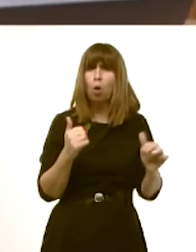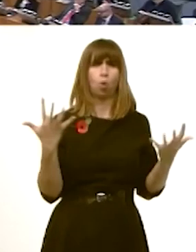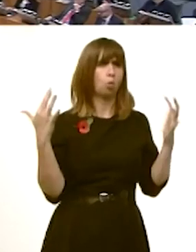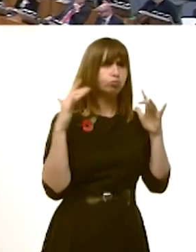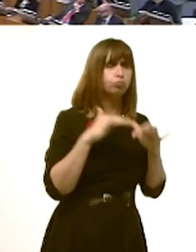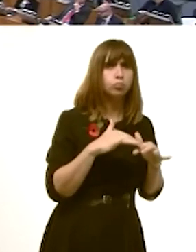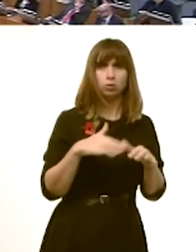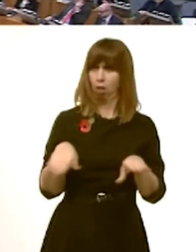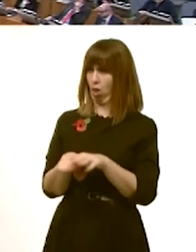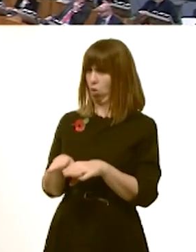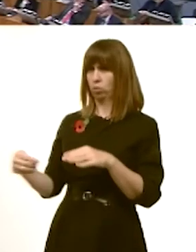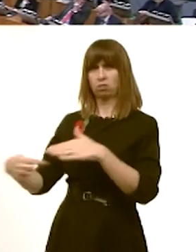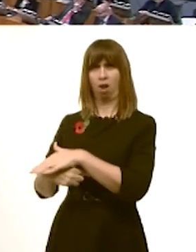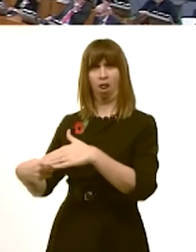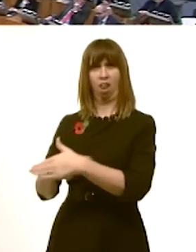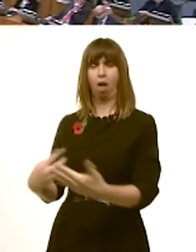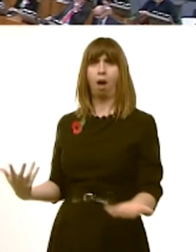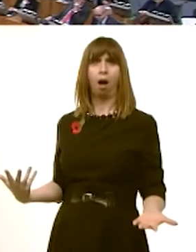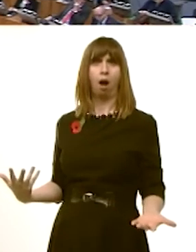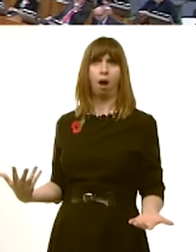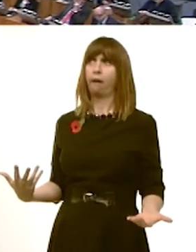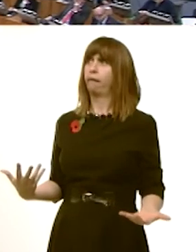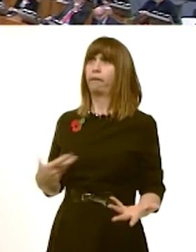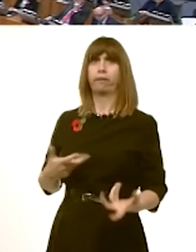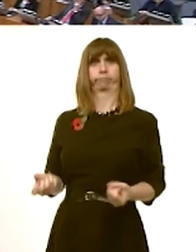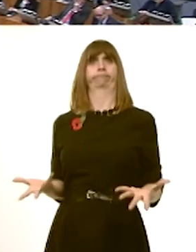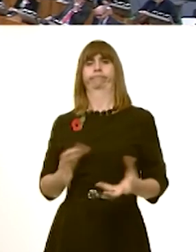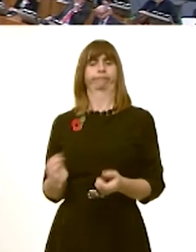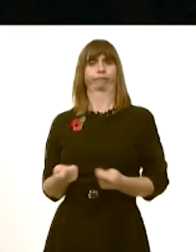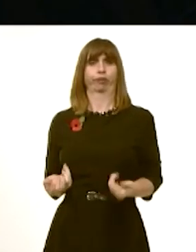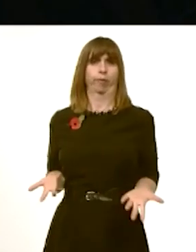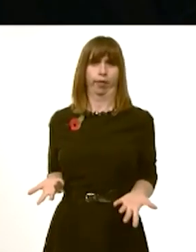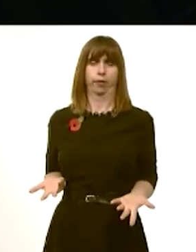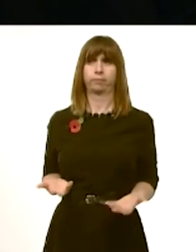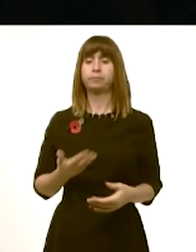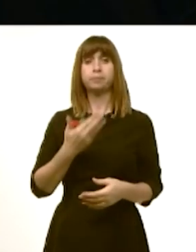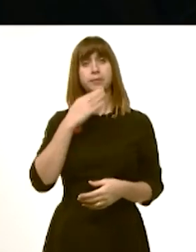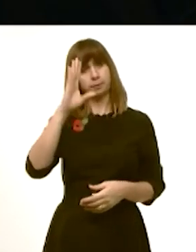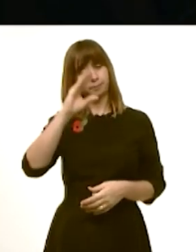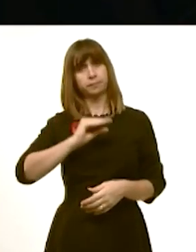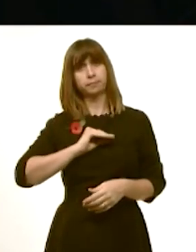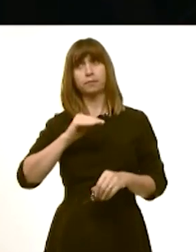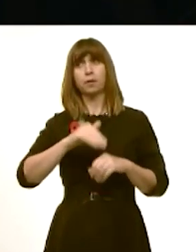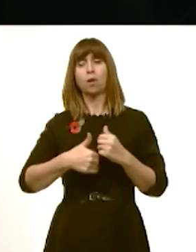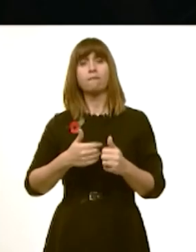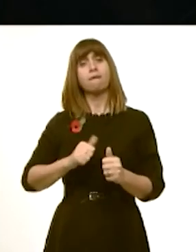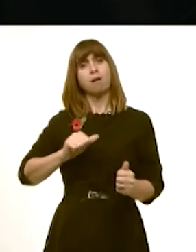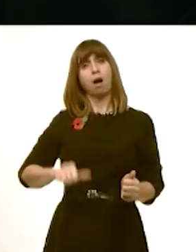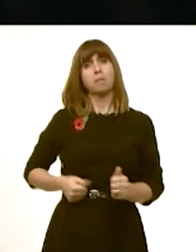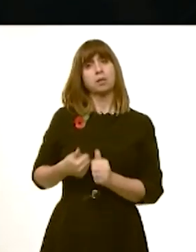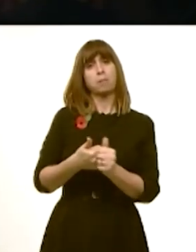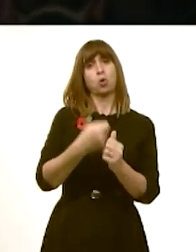Nick Ramsay: 8. A wnaiff y Prif Weinidog roi'r wybodaeth ddiweddaraf am bolisÔau Llywodraeth Cymru i gefnogi'r gymuned ffermio? OAQ(4)2551(FM) Carwyn Jones: Yes.